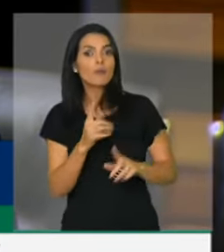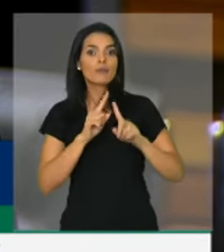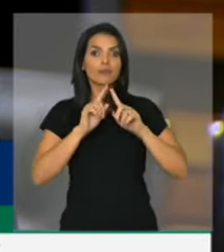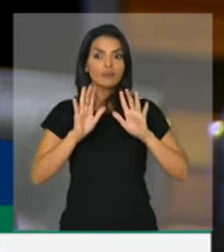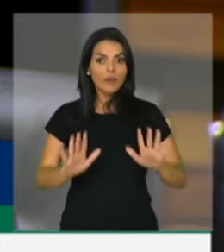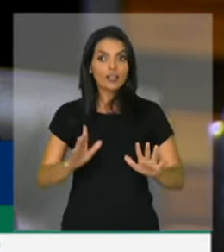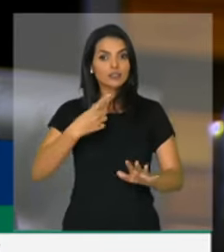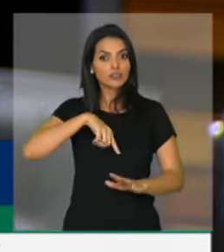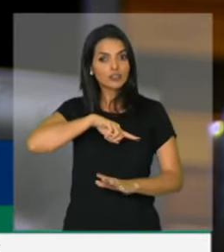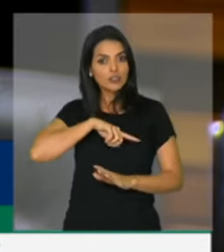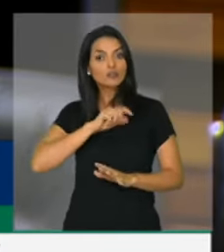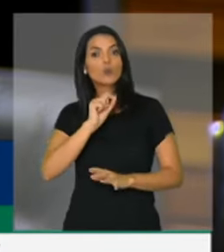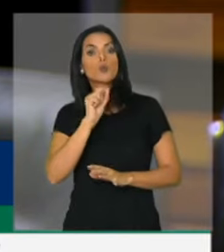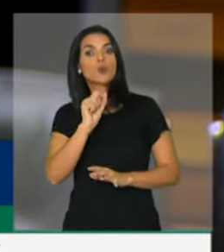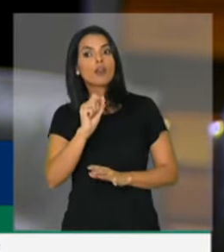INICIATIVA PRIVADA ADQUIRIR LEITOS QUE AINDA EXISTEM NO...